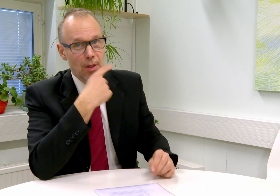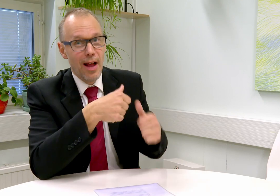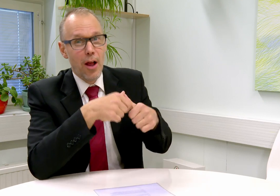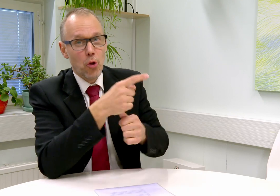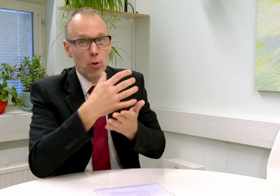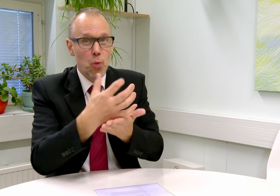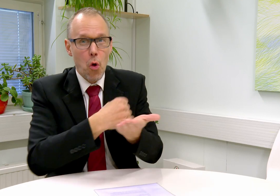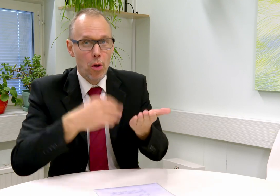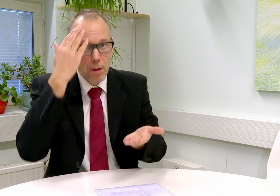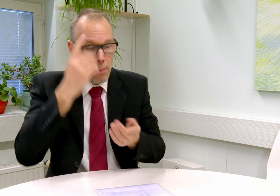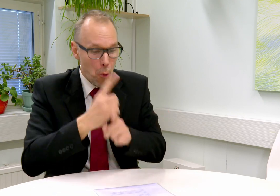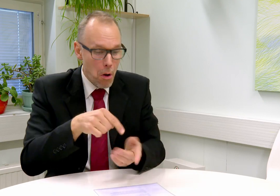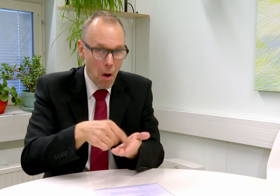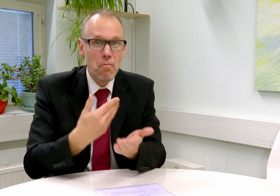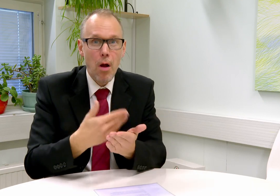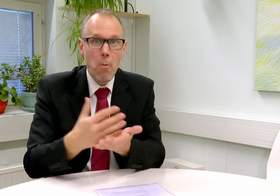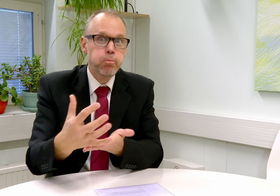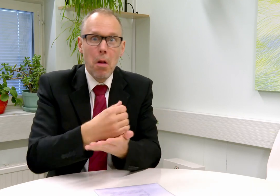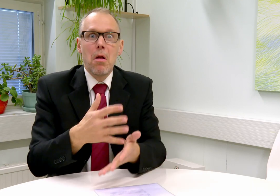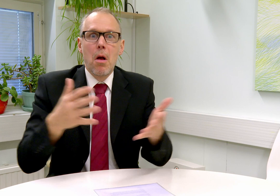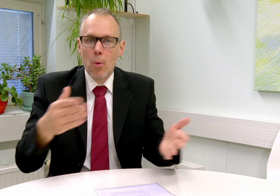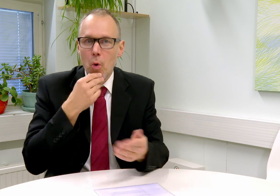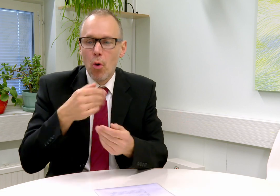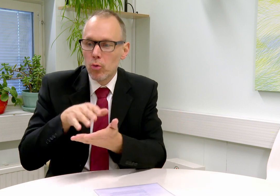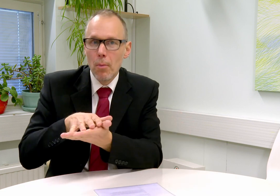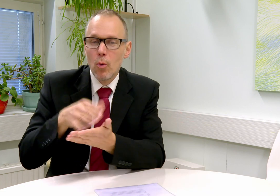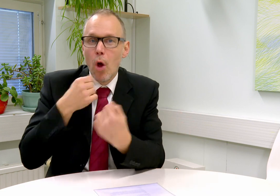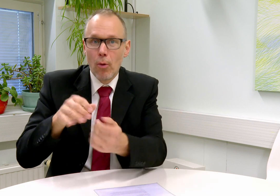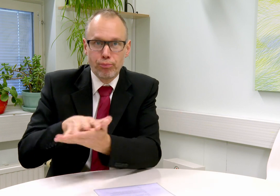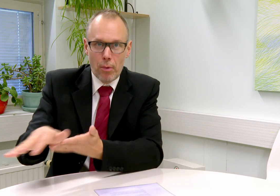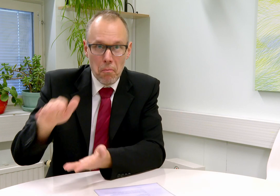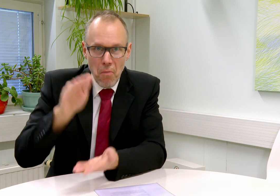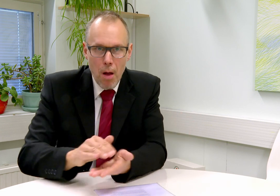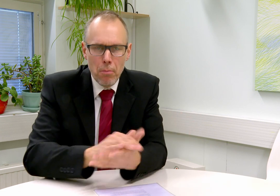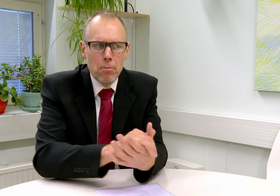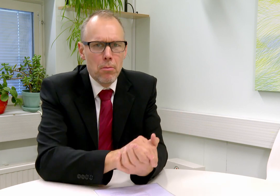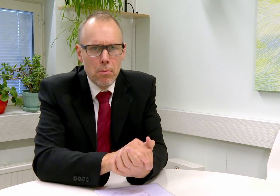Tulotietojen mukaan kerätyistä varoista vain murto-osa menee nuorisotyöhön.